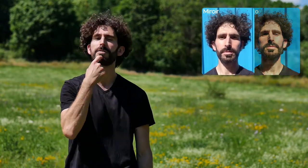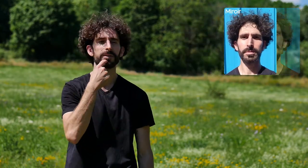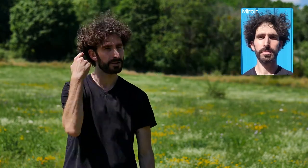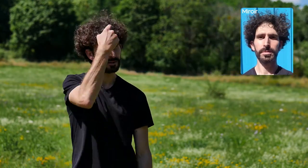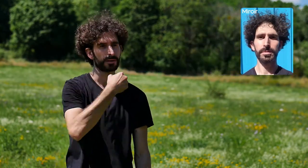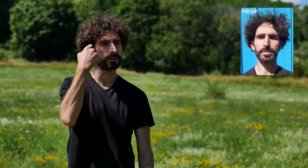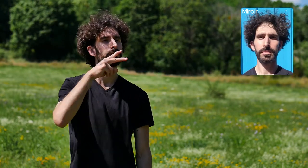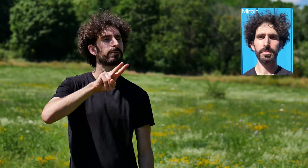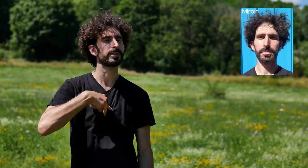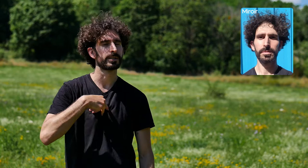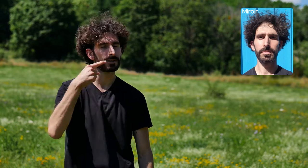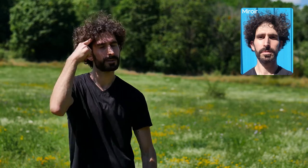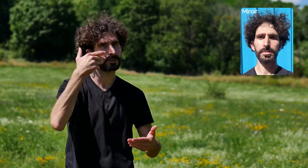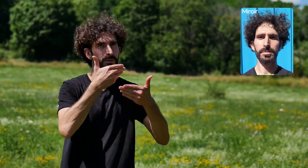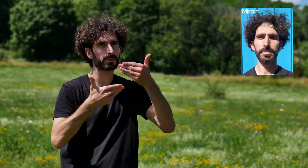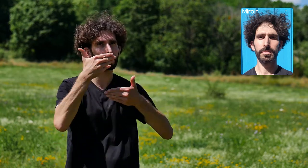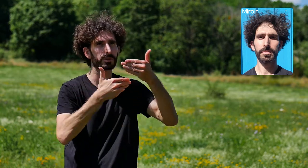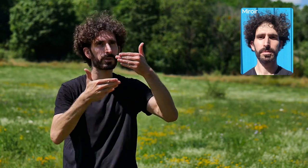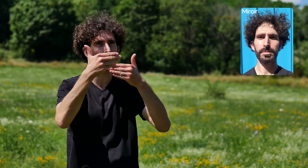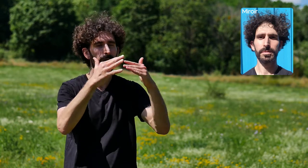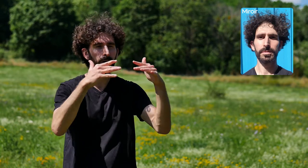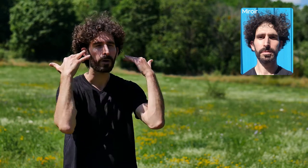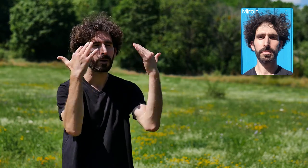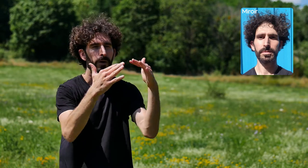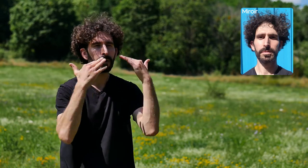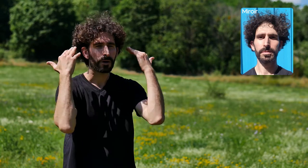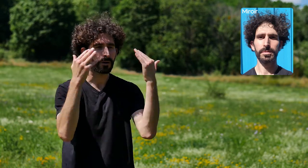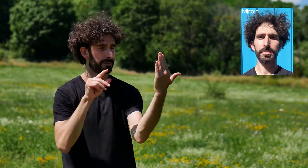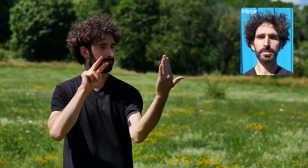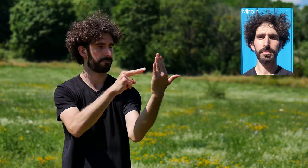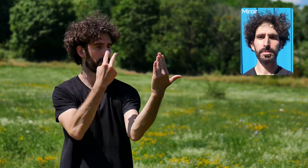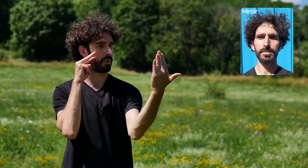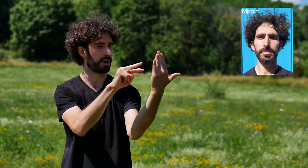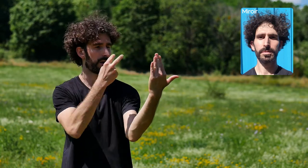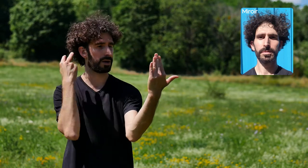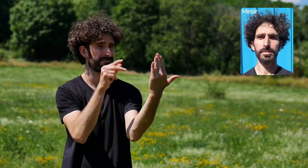Ainsi, la représentation de mon visage se construit à partir de mon reflet